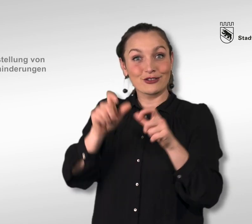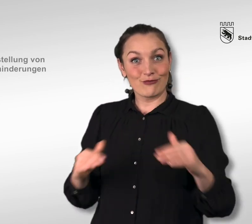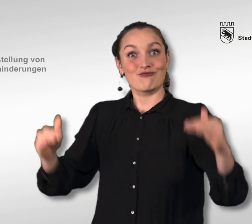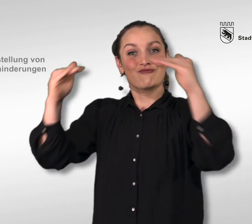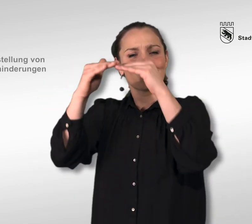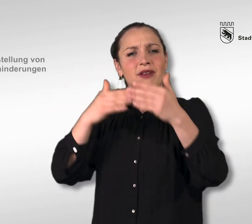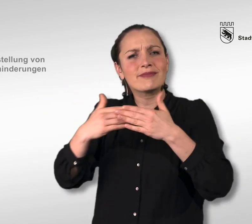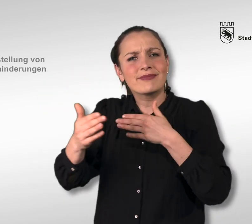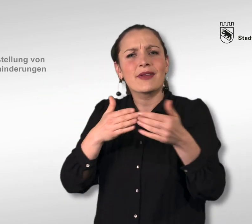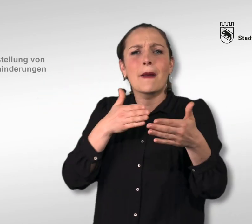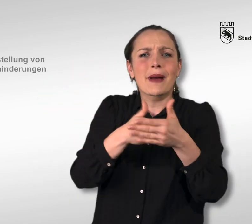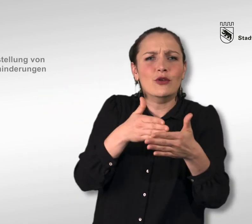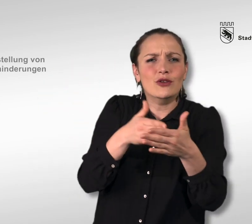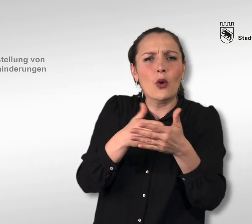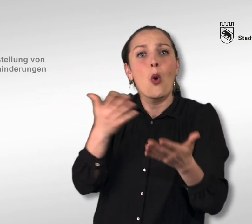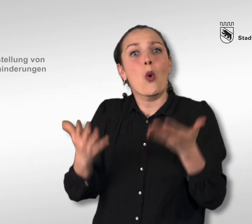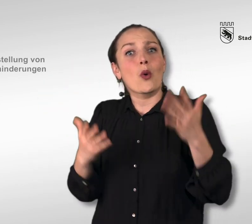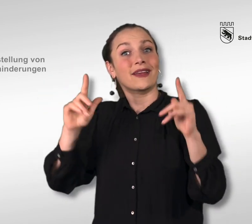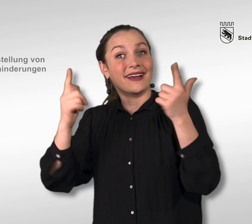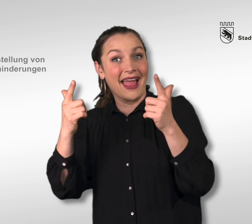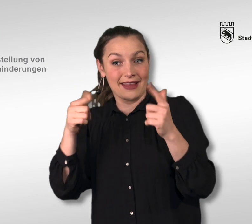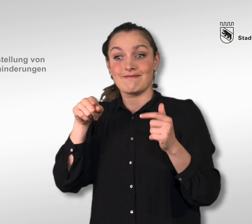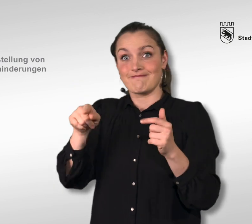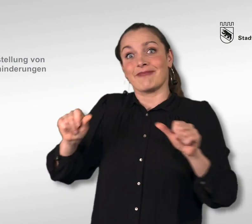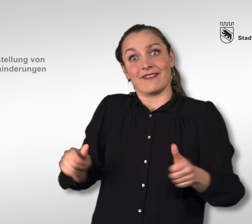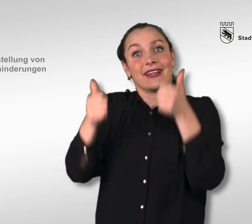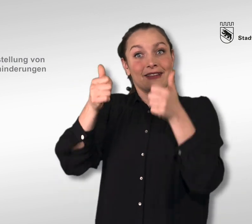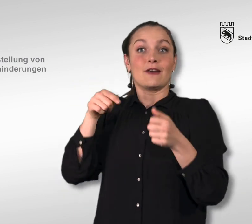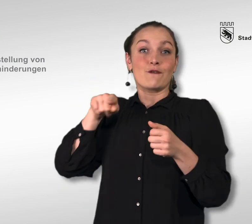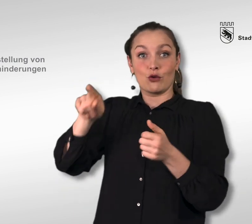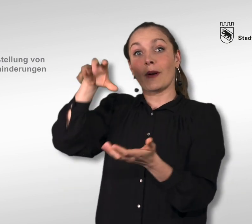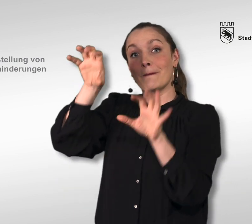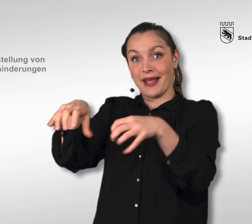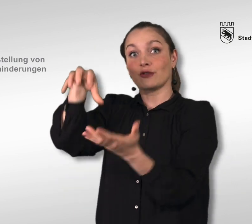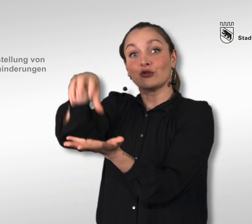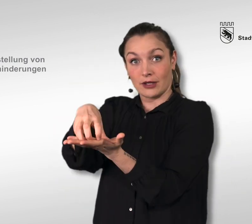Die Gleichstellung von Menschen mit Behinderungen ist für die Stadt Bern ein wichtiges Anliegen.